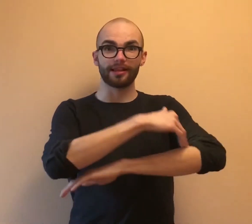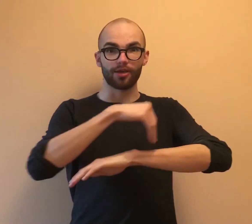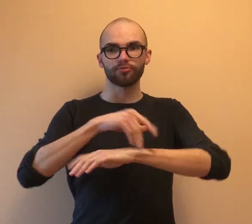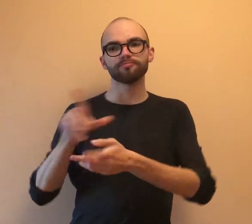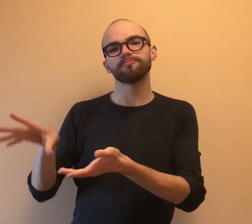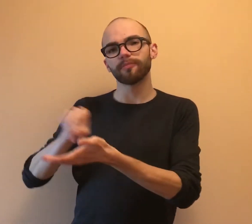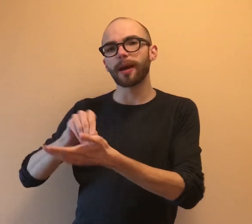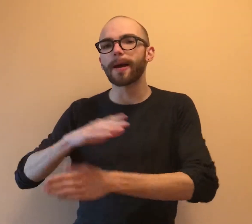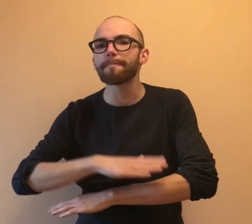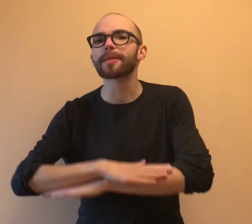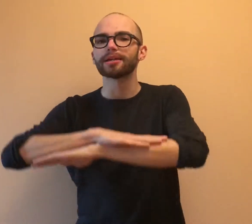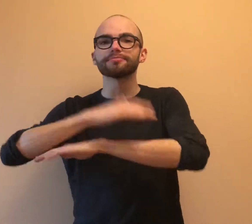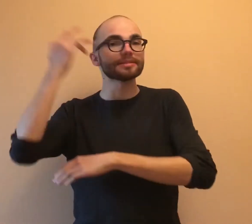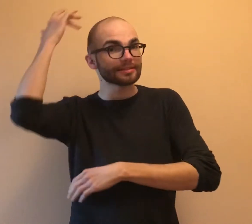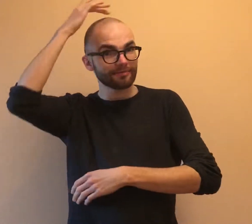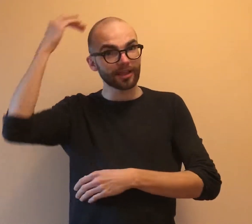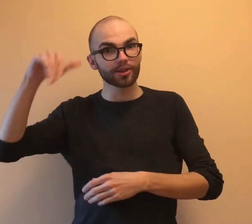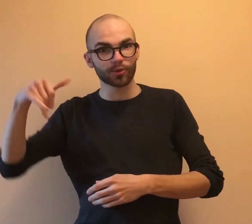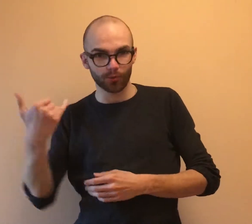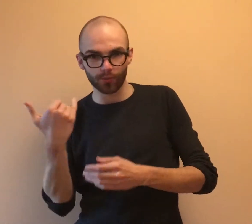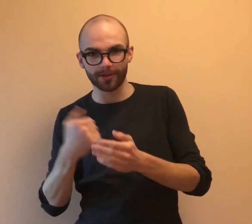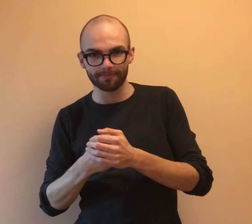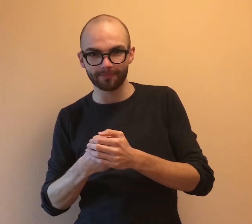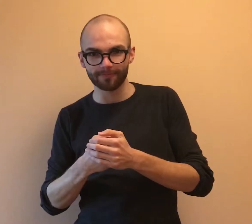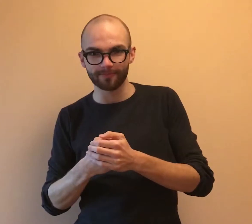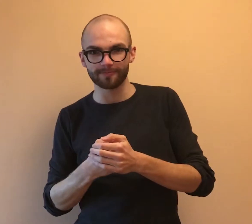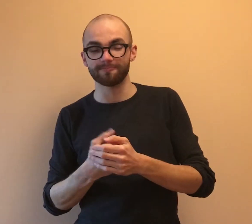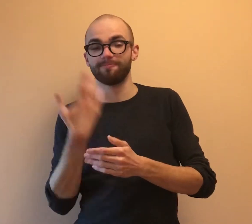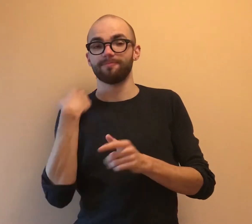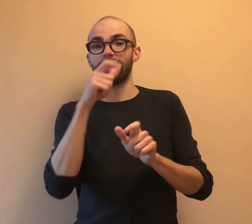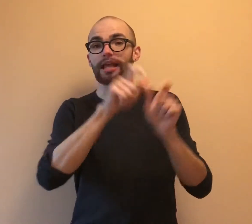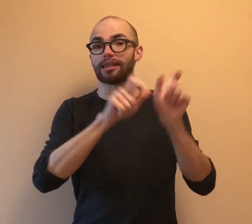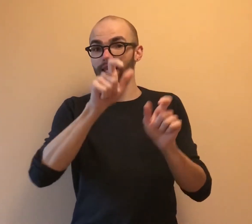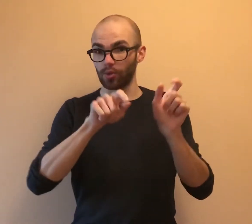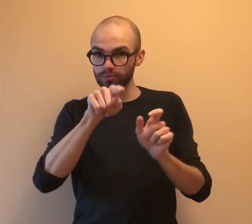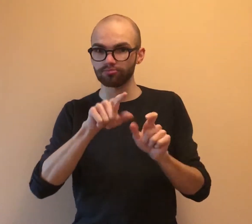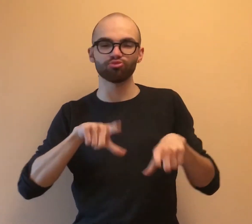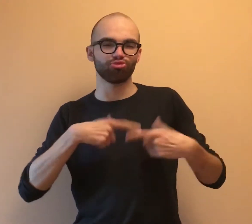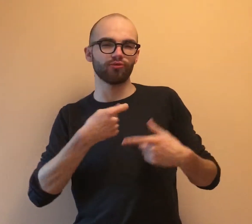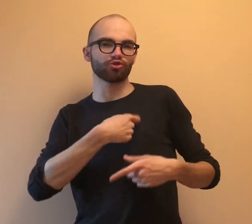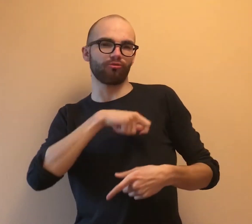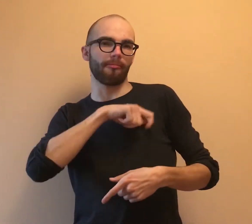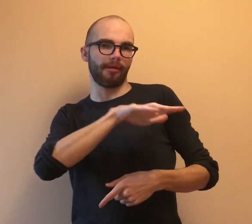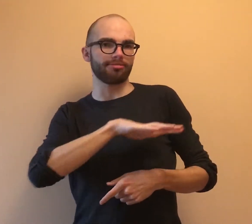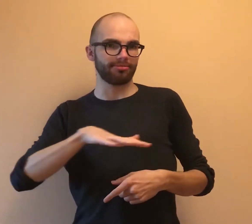Datum se zgleduje po prazniku sv. Jurija, v katerem so ljudje iz Španije,